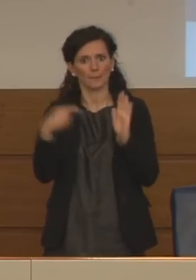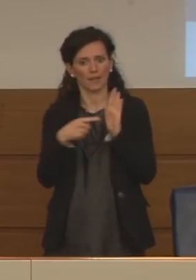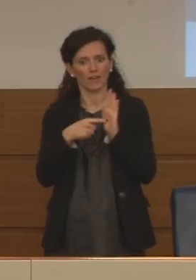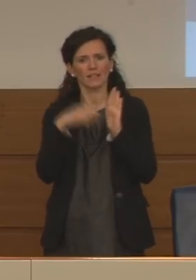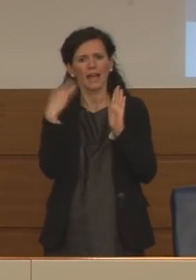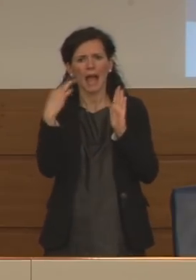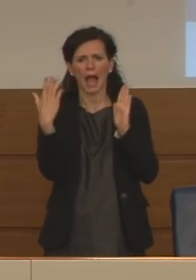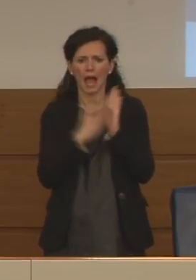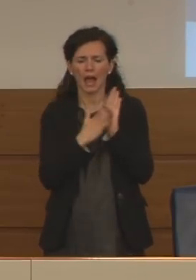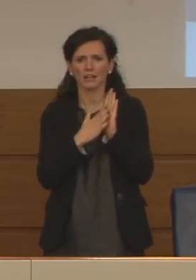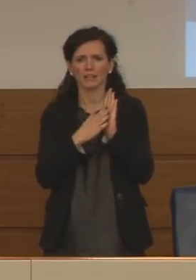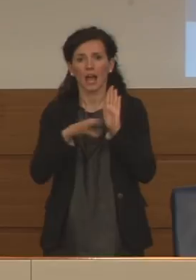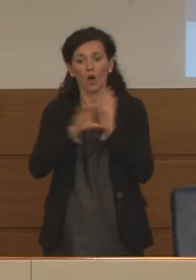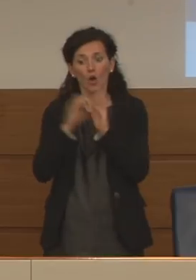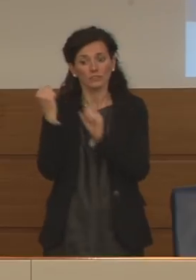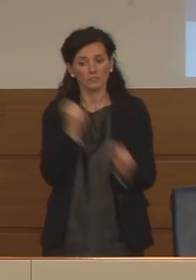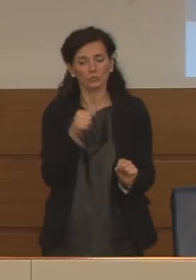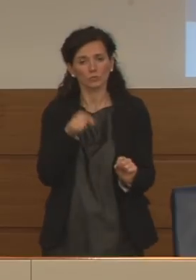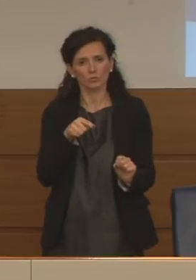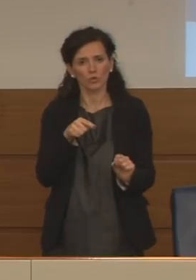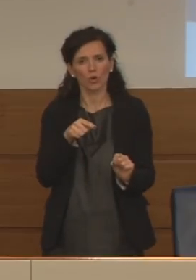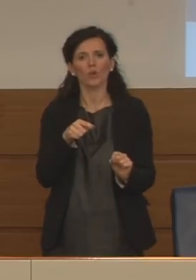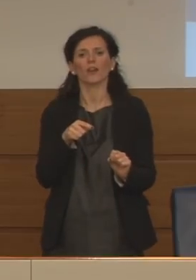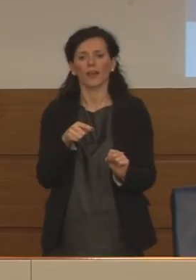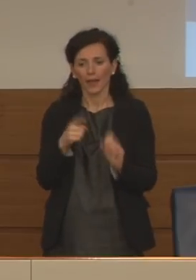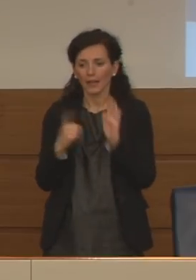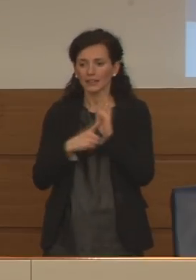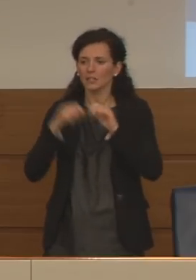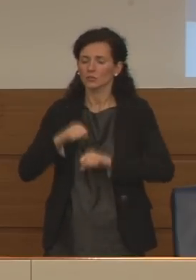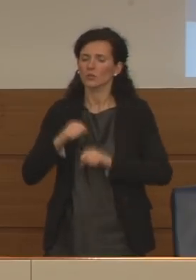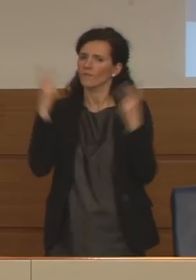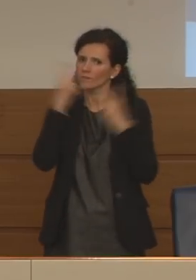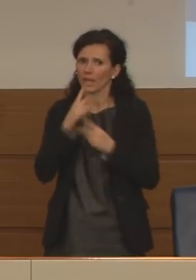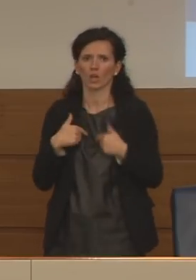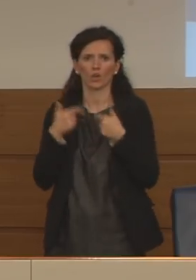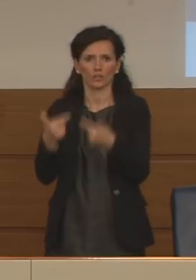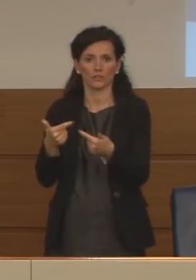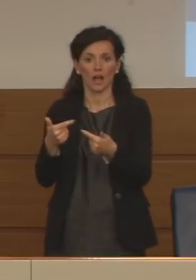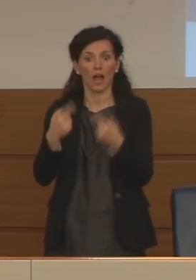quello alla salute, venga garantito davvero. Ed è il lavoro che si sta facendo.